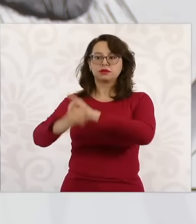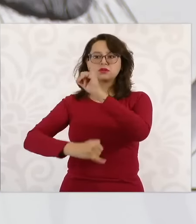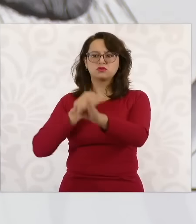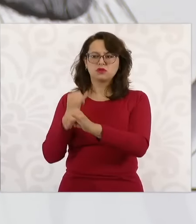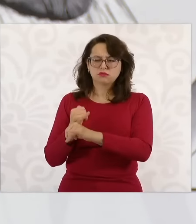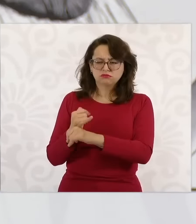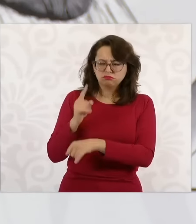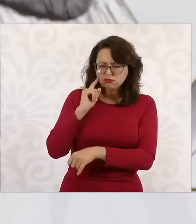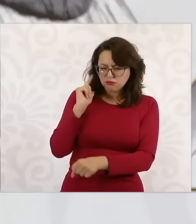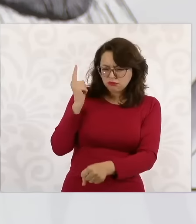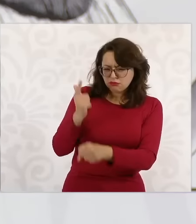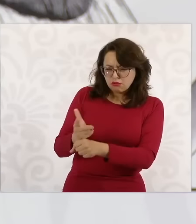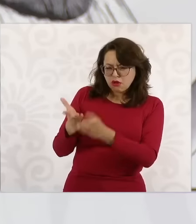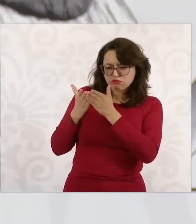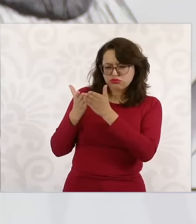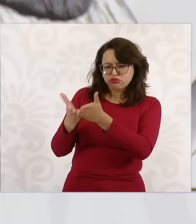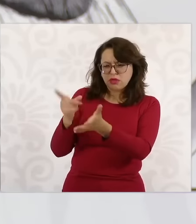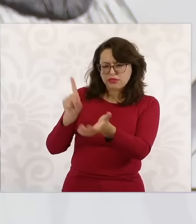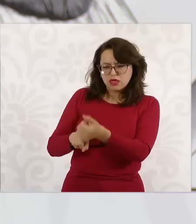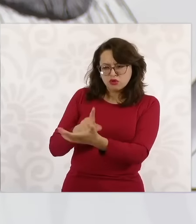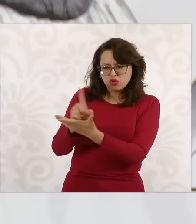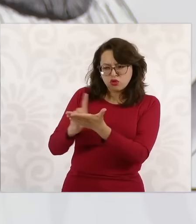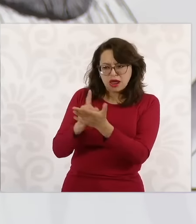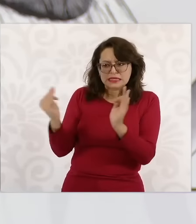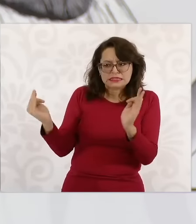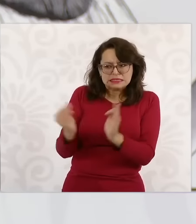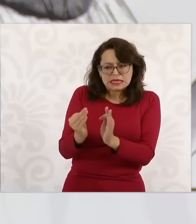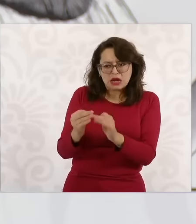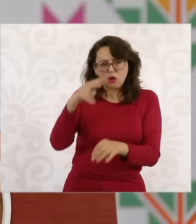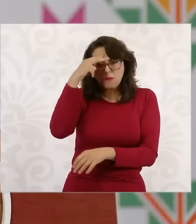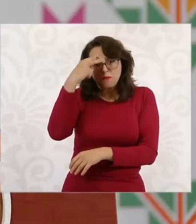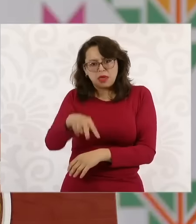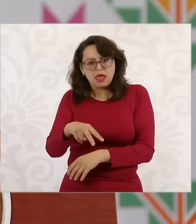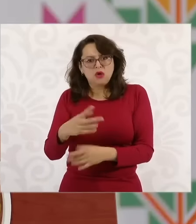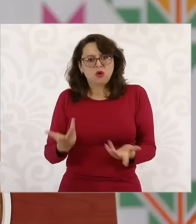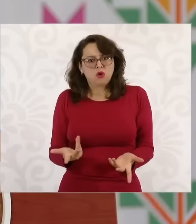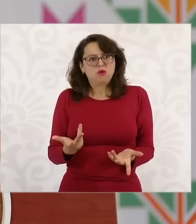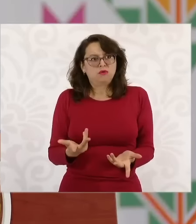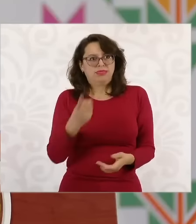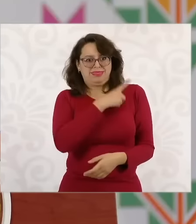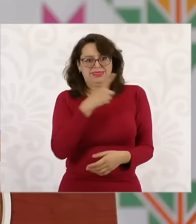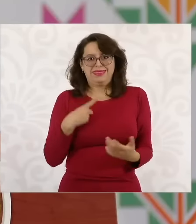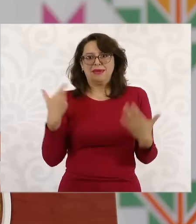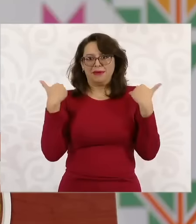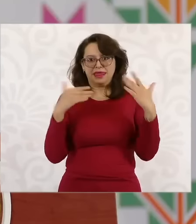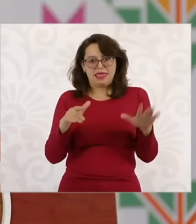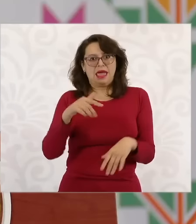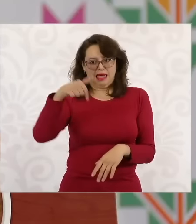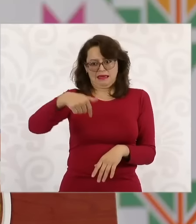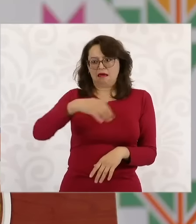una lancha que presuntamente lleva droga, se ponen de acuerdo y interviene Secretaría de Marina o eh